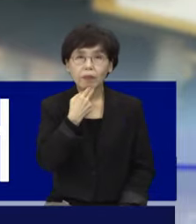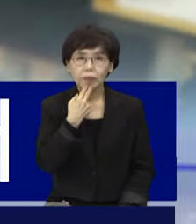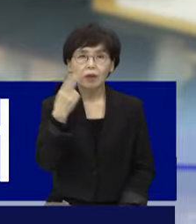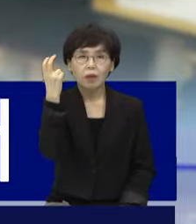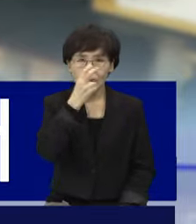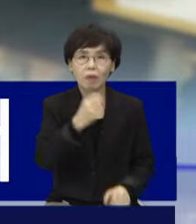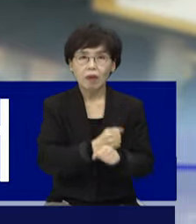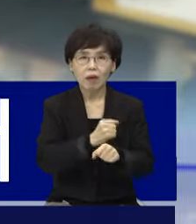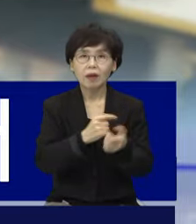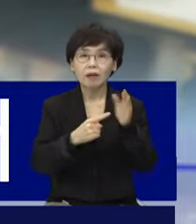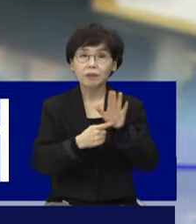남주현 기자가 보도합니다.